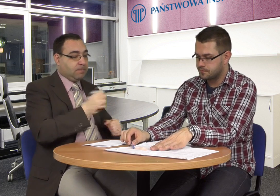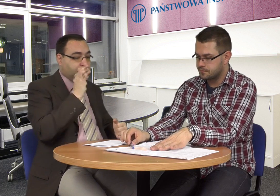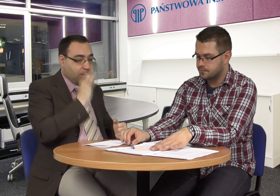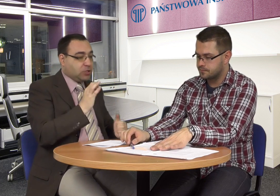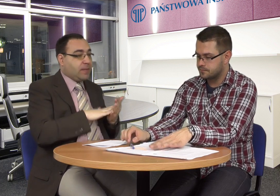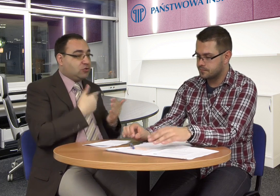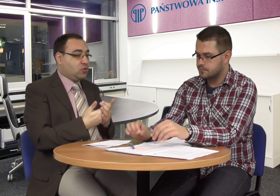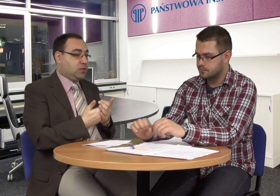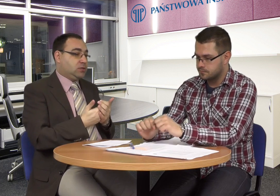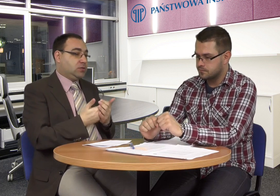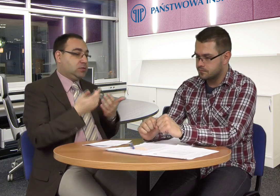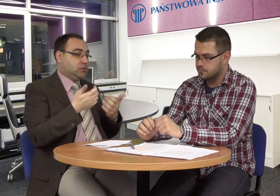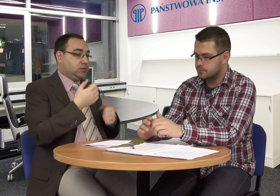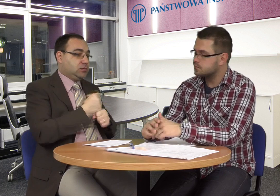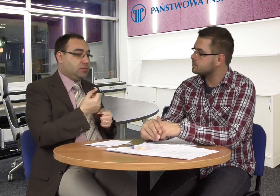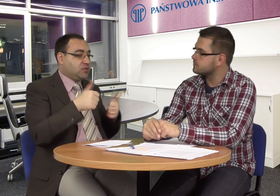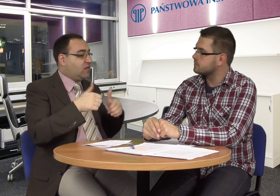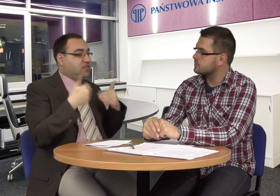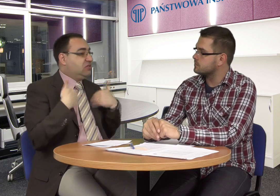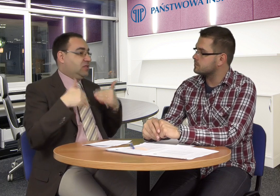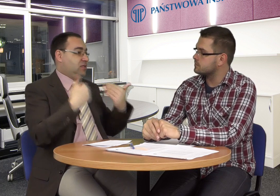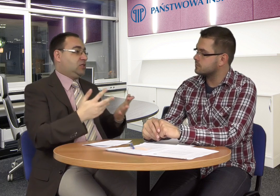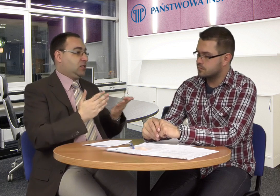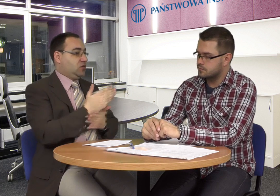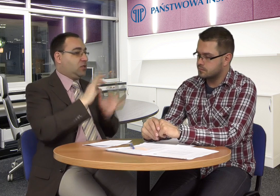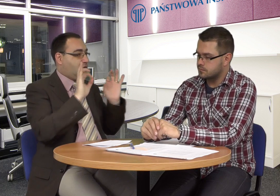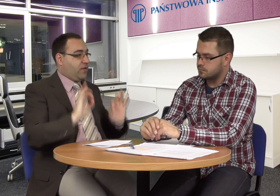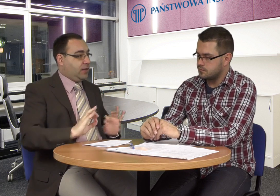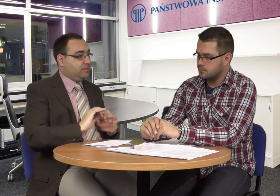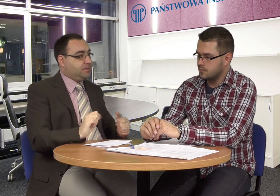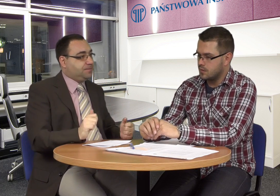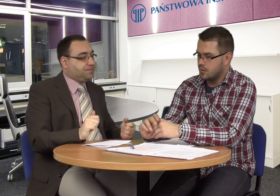Dobrze, a np. pracodawca nie chce dać takiego skierowania.